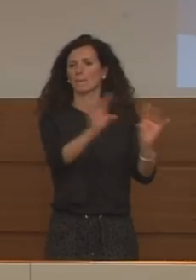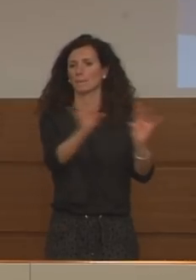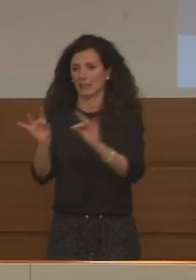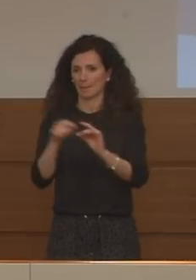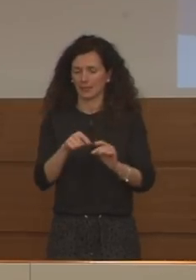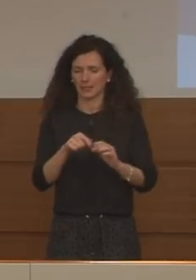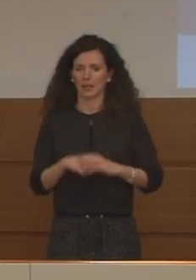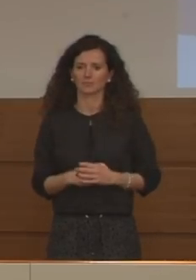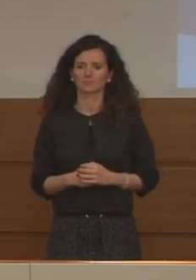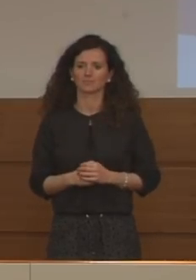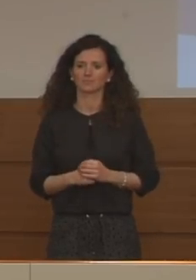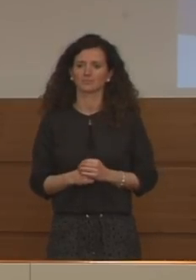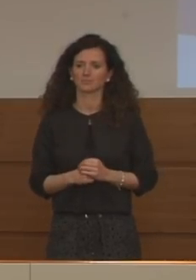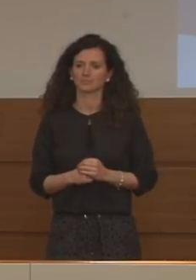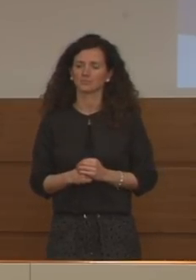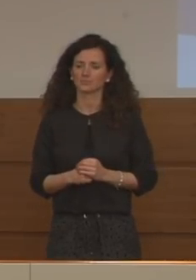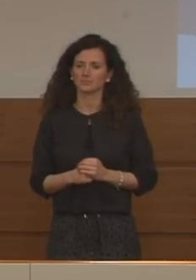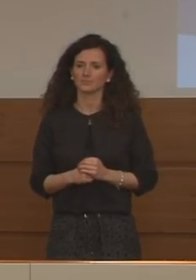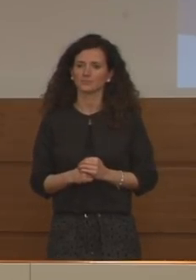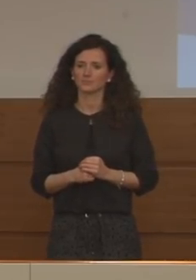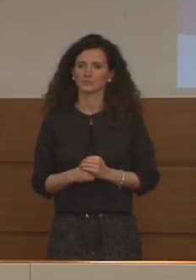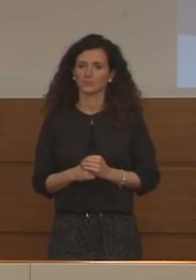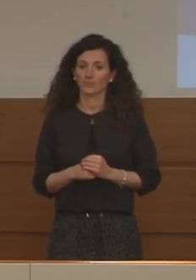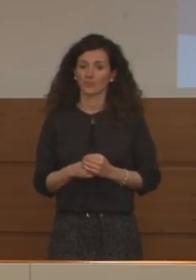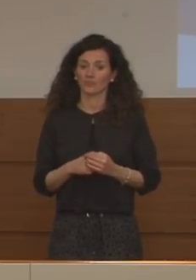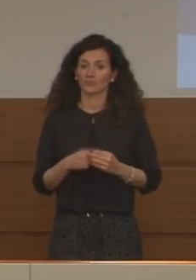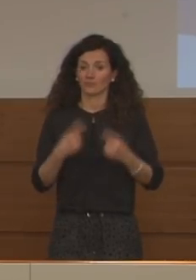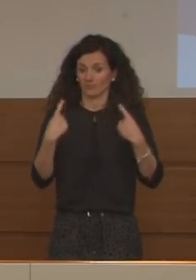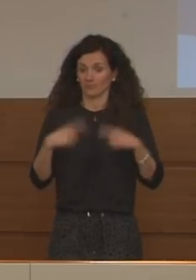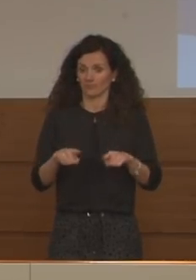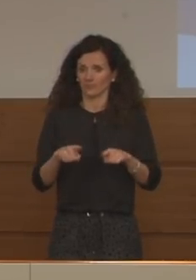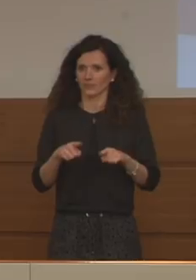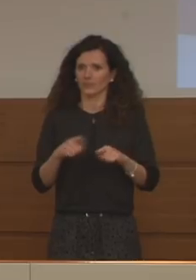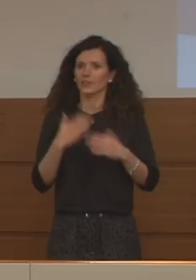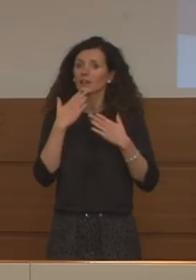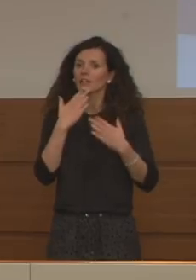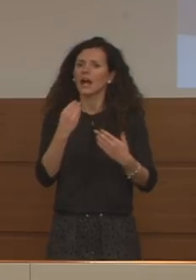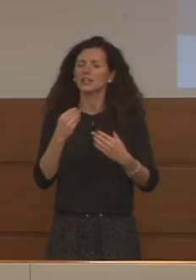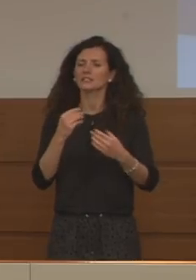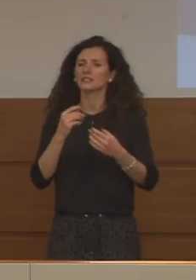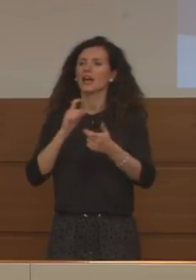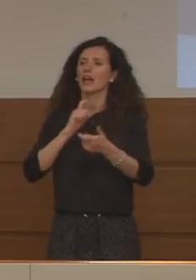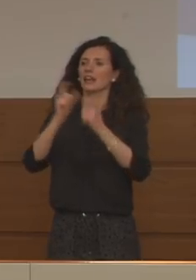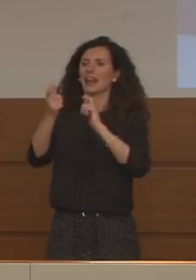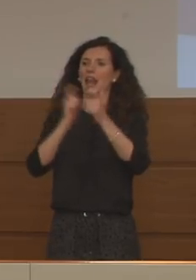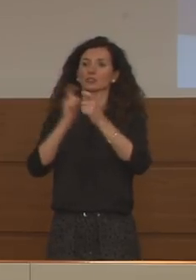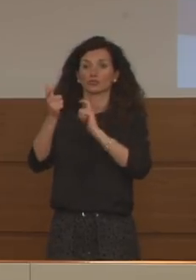di relazioni che il sistema di protezione civile ha avuto e di relazioni del